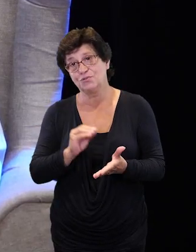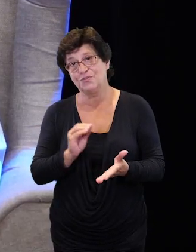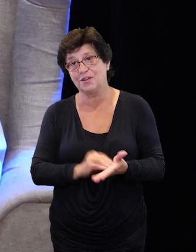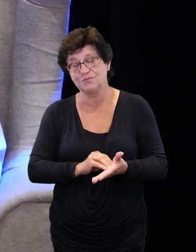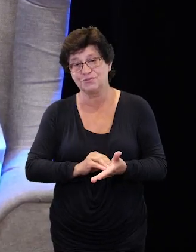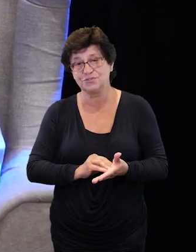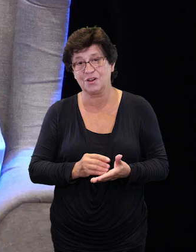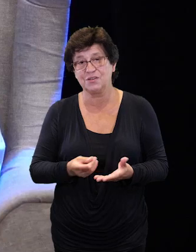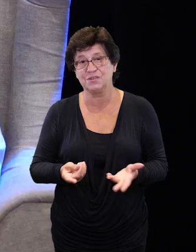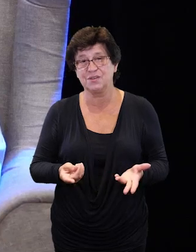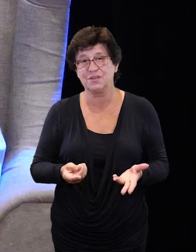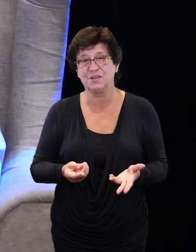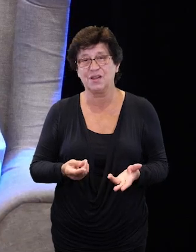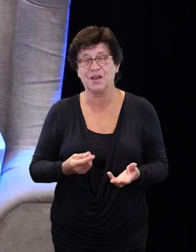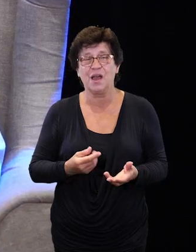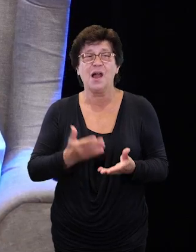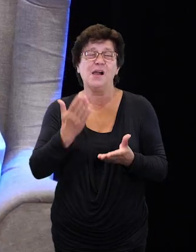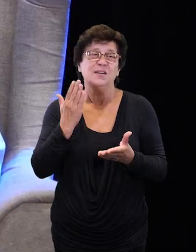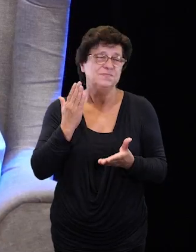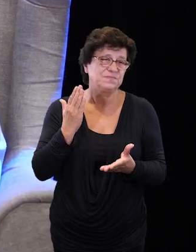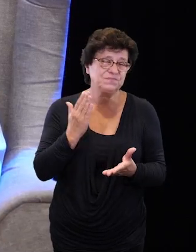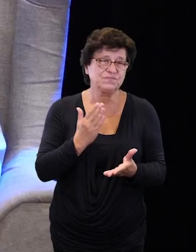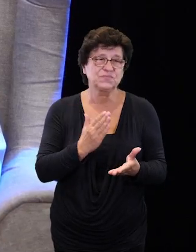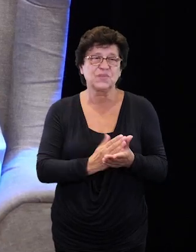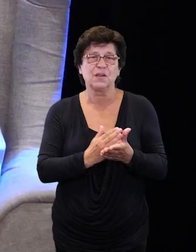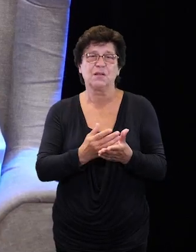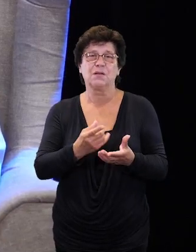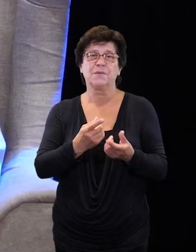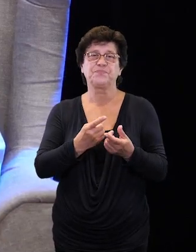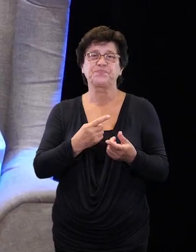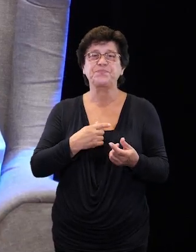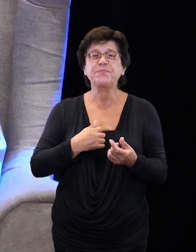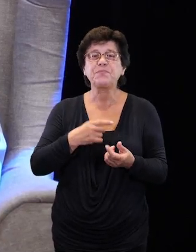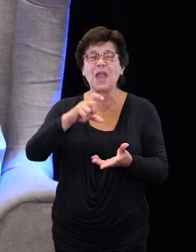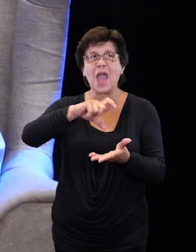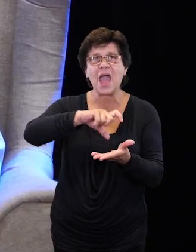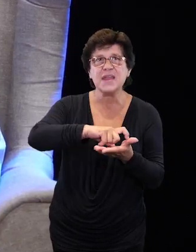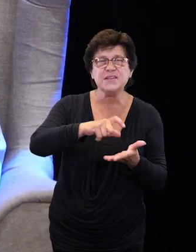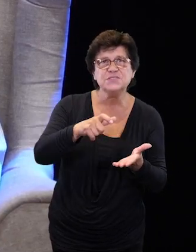Ale ten cały czas dialog się toczy między izbą, władzą jedną, drugą,